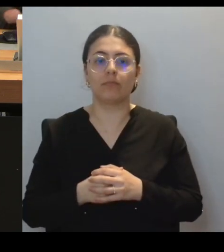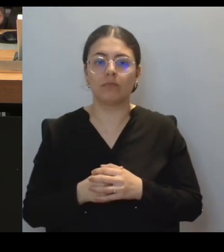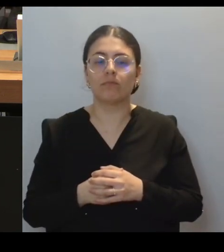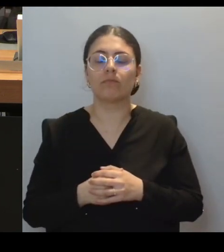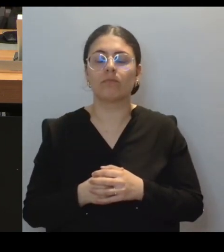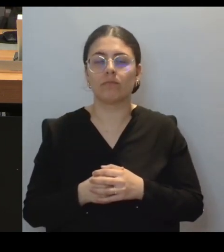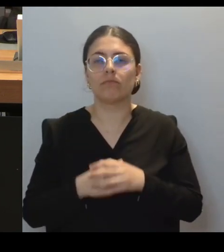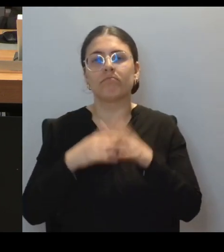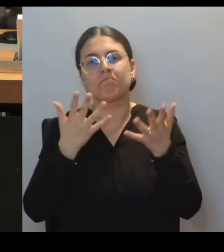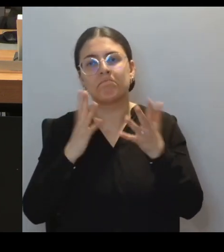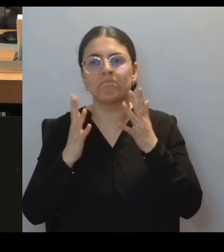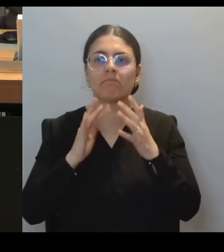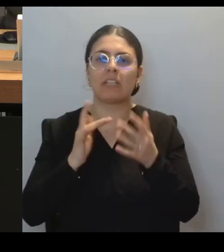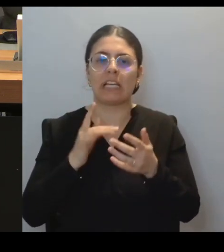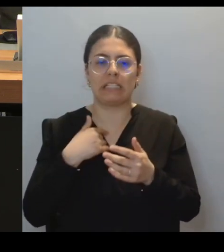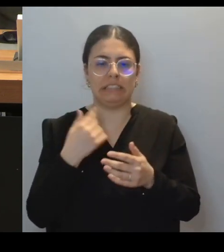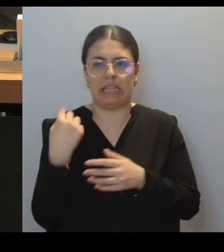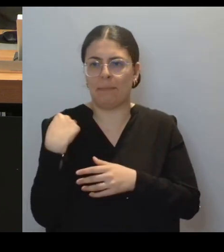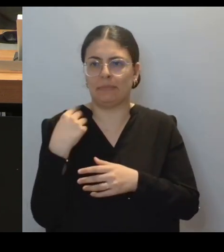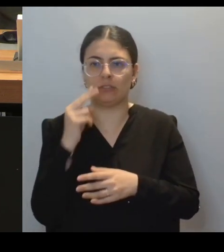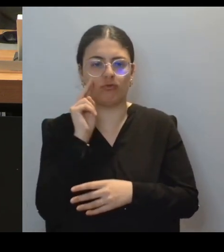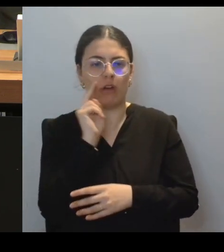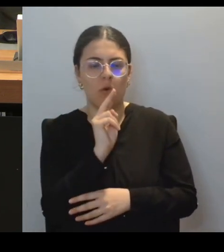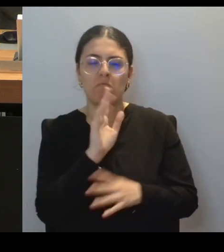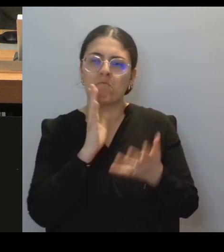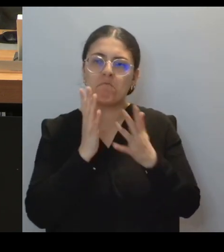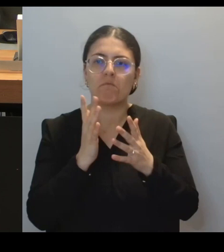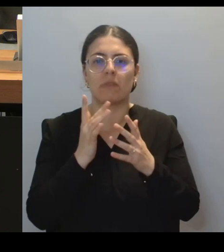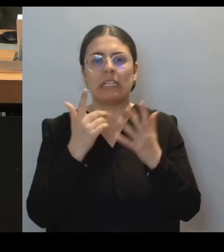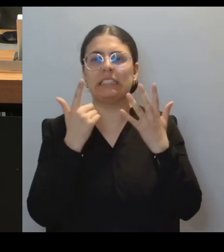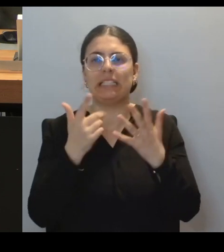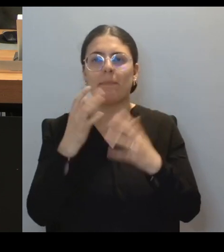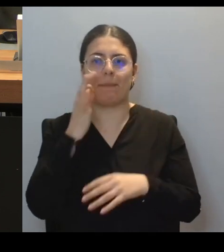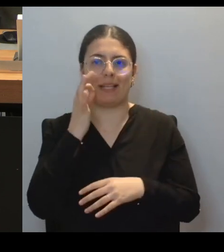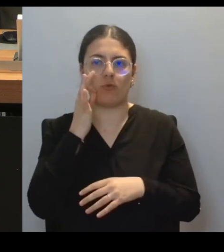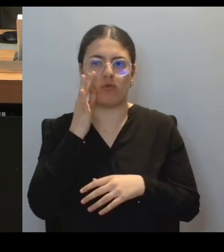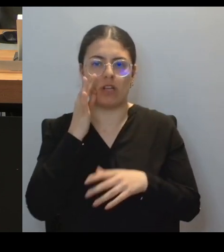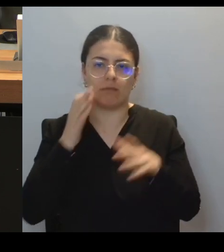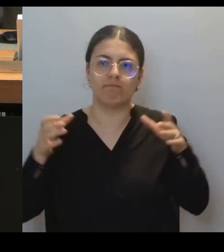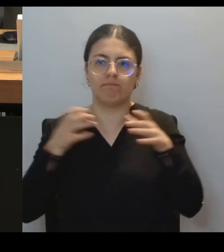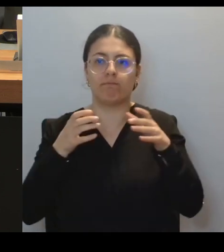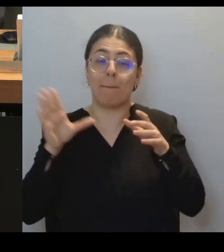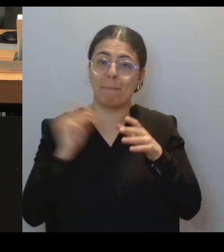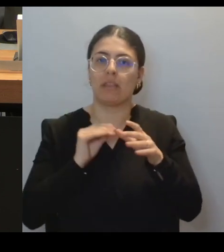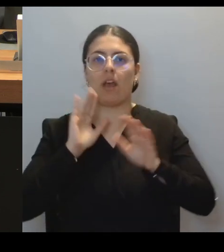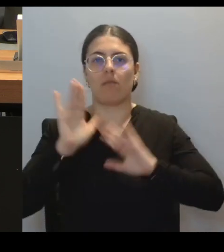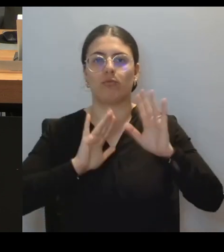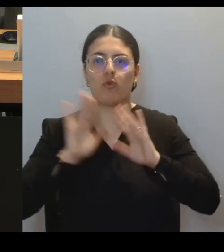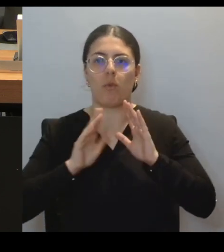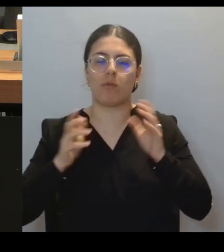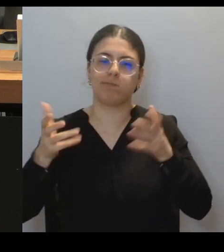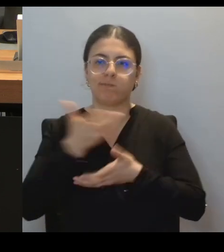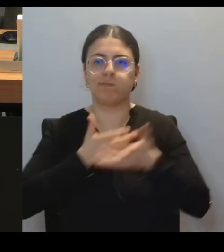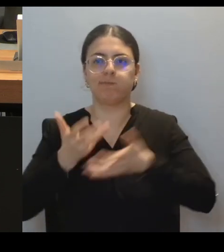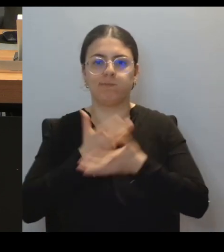sieben Minuten inklusive Abstimmung, äußerte der Kollege Schatz einen Gedanken, den ich gerne heute aufgreifen möchte.